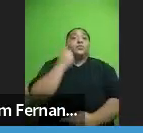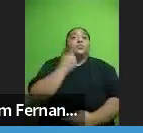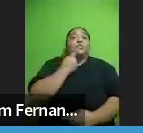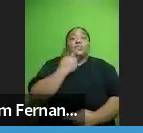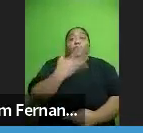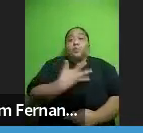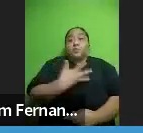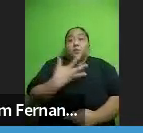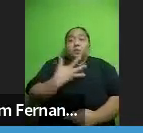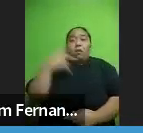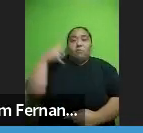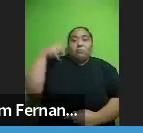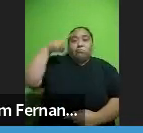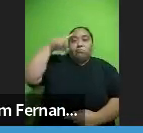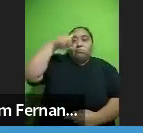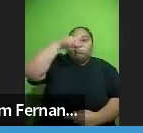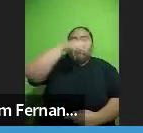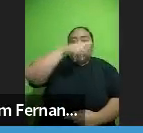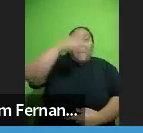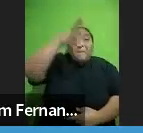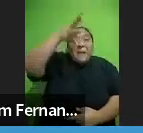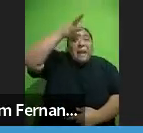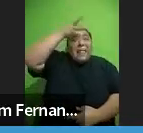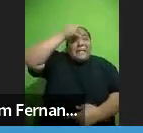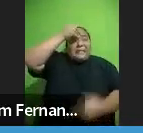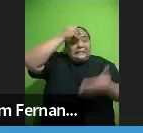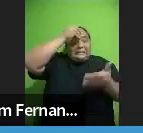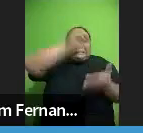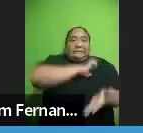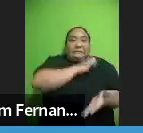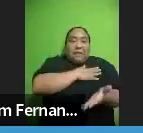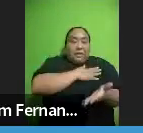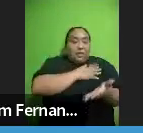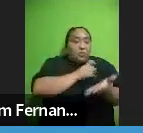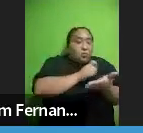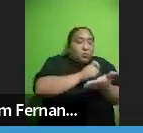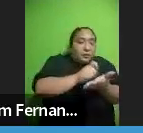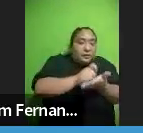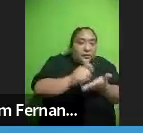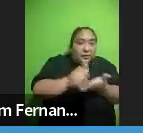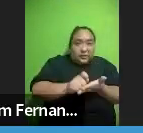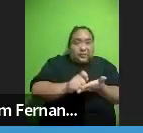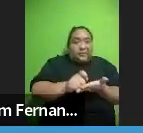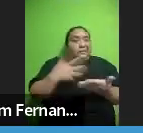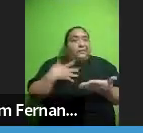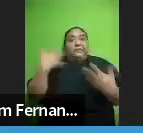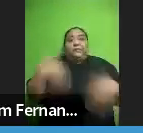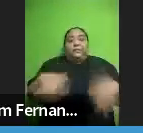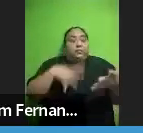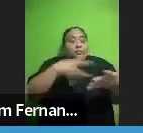sordas y en una dificultad muy grande grande para aprender el grande para aprender el español escrito , y y generalmente